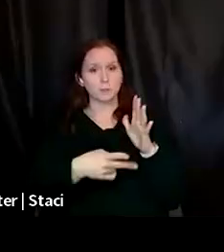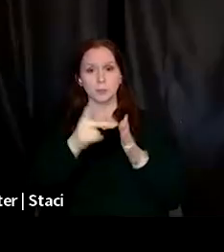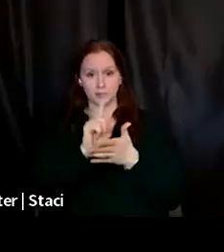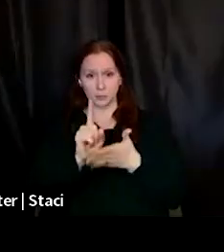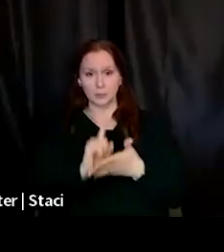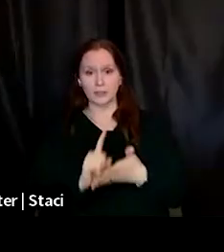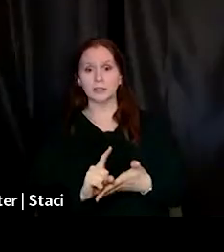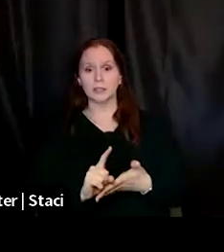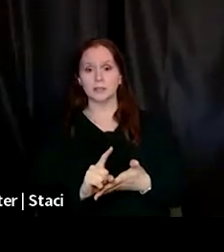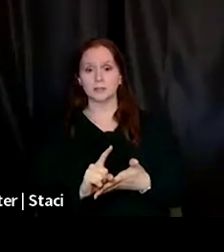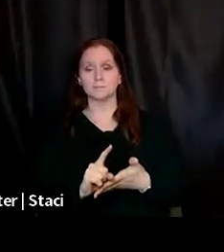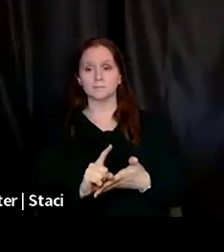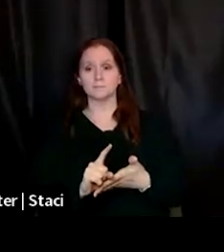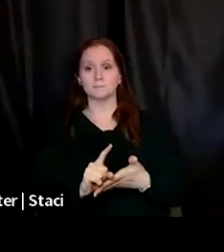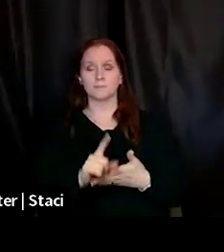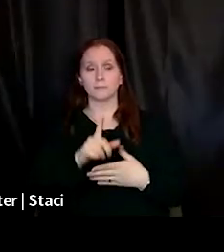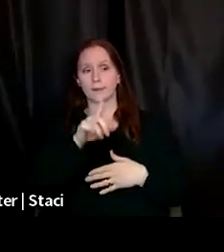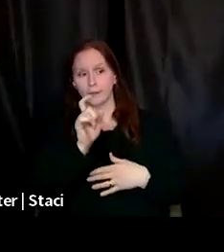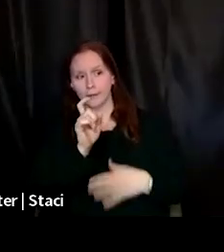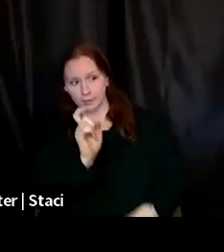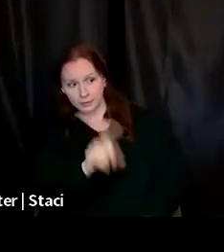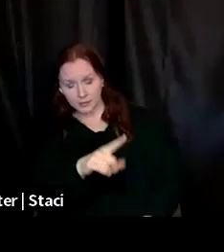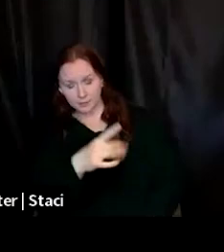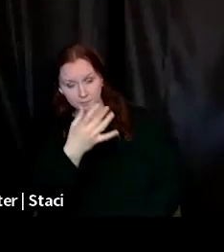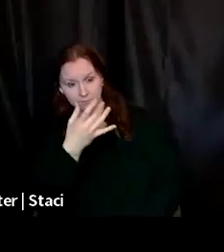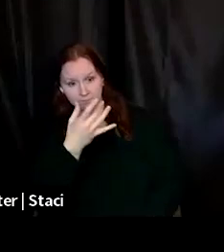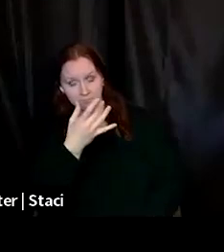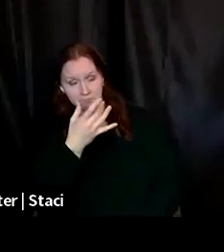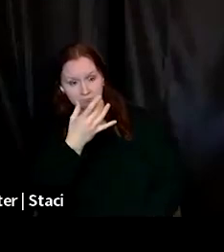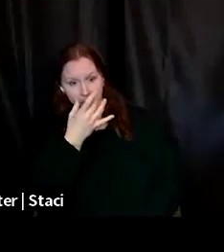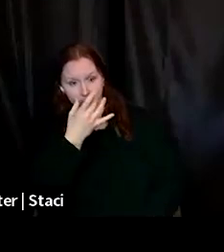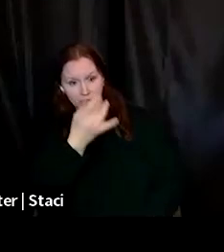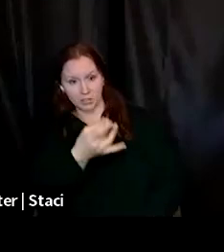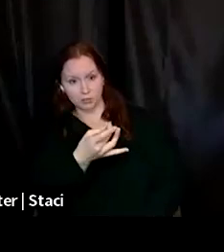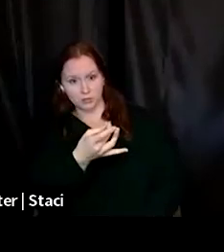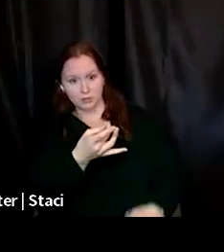SOAR, pero nuevamente, el objetivo es establecer un proceso